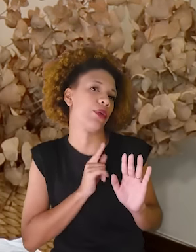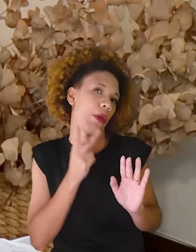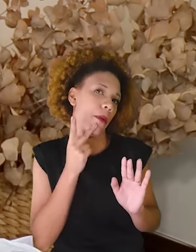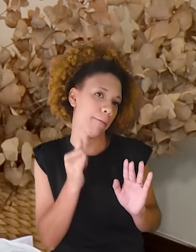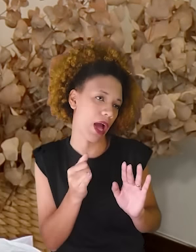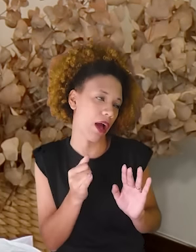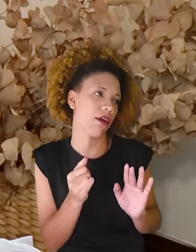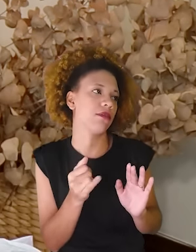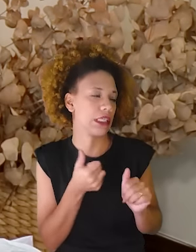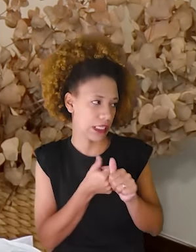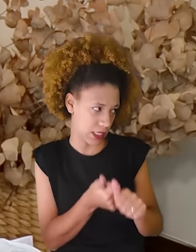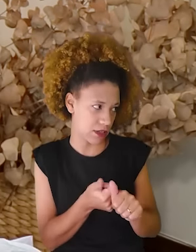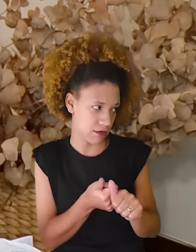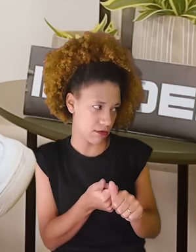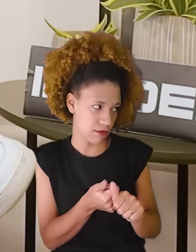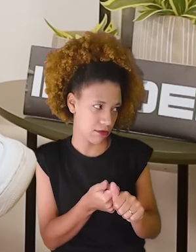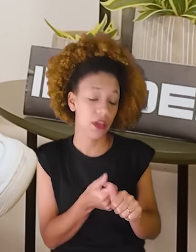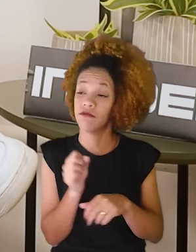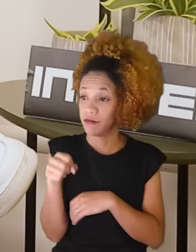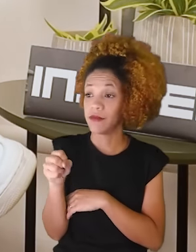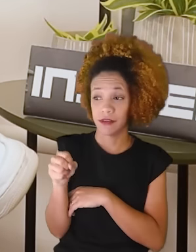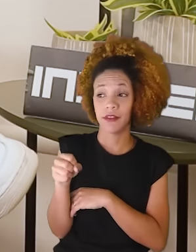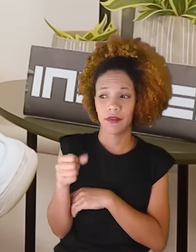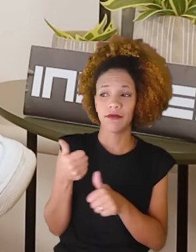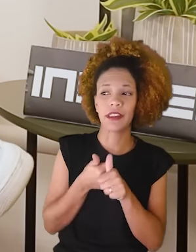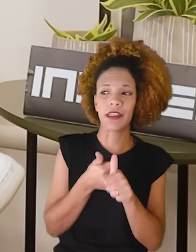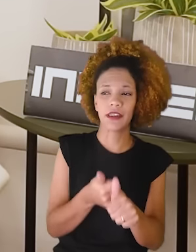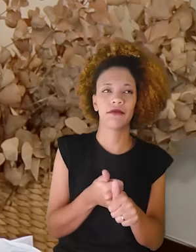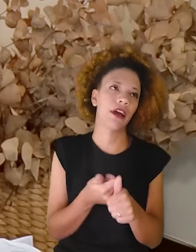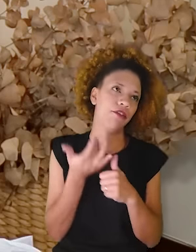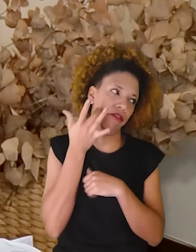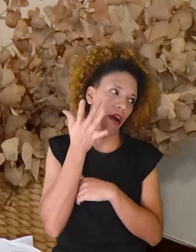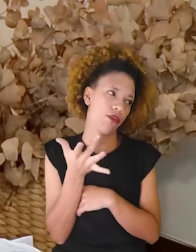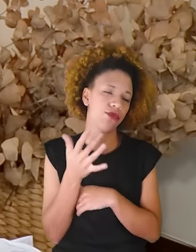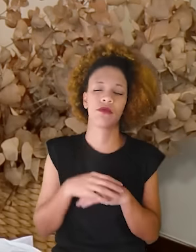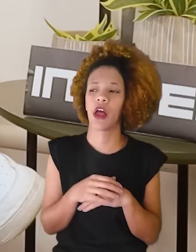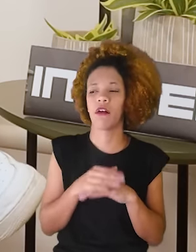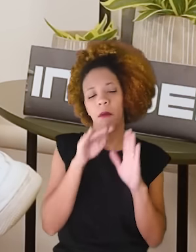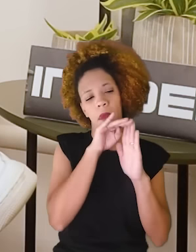o meu pai não sei ele te seguia é se seguia seguia Ah tá tá então fica mais fácil aí Mandei toda a